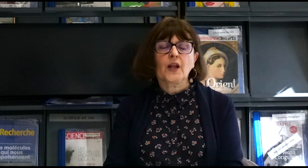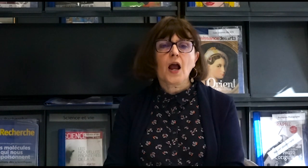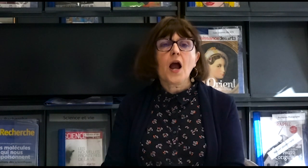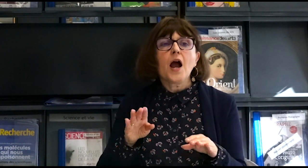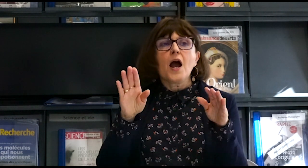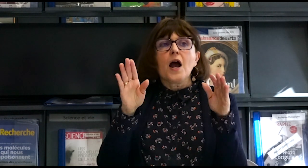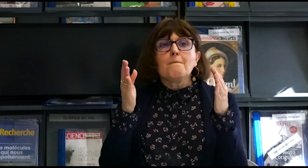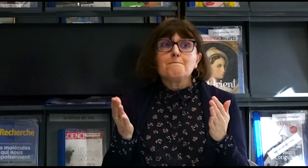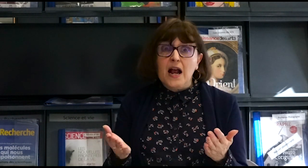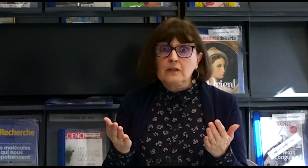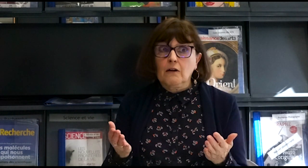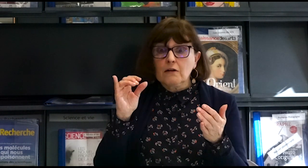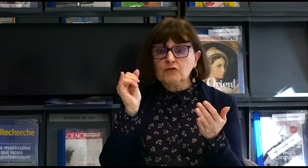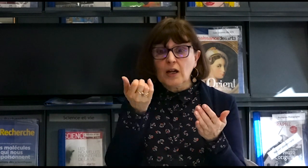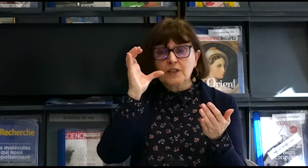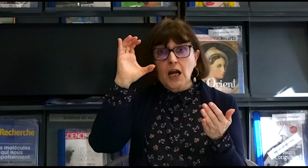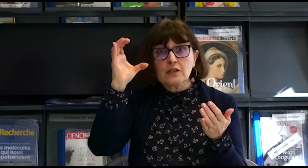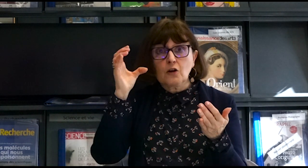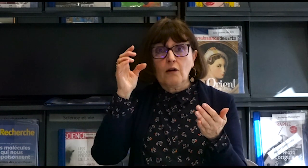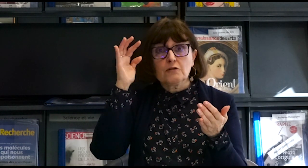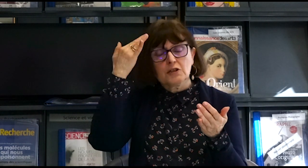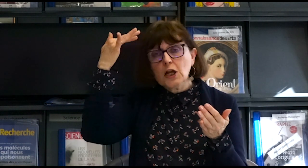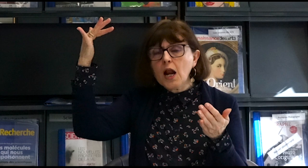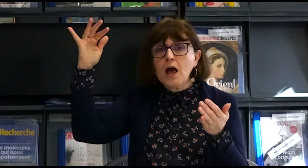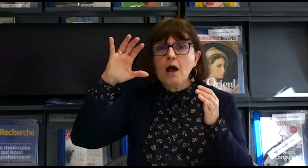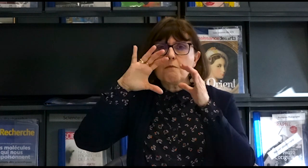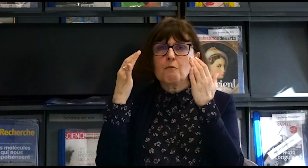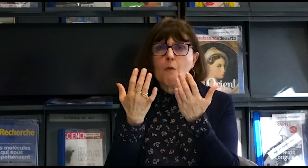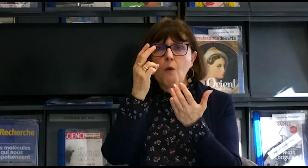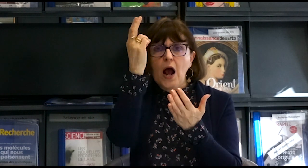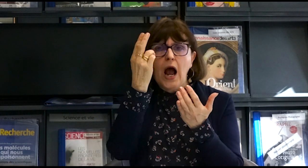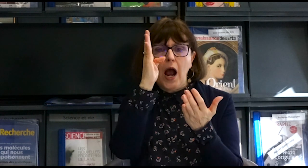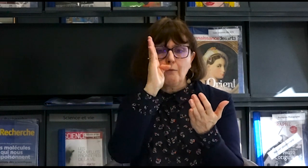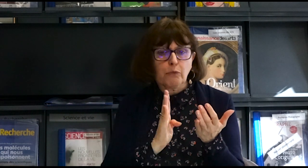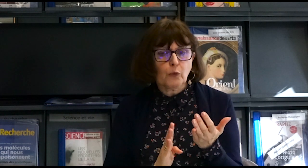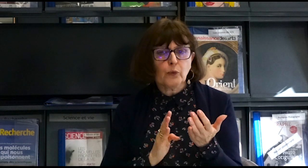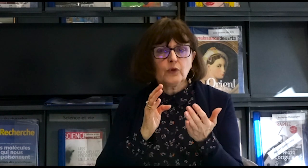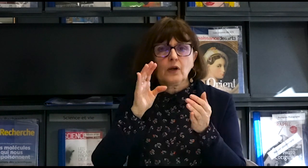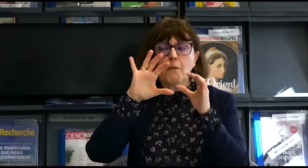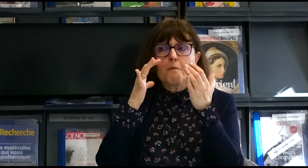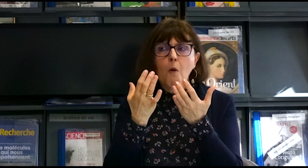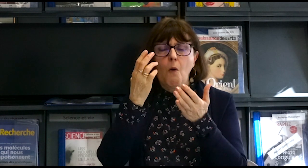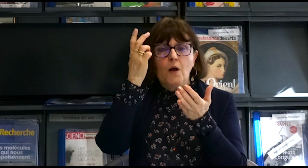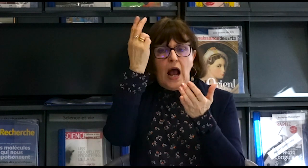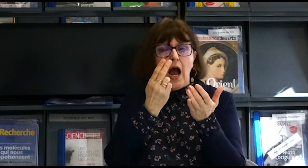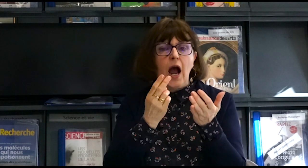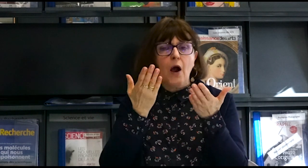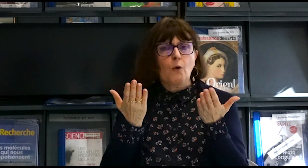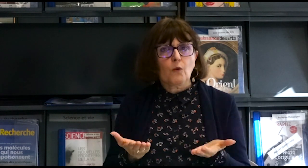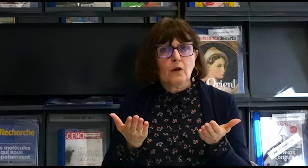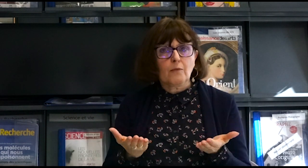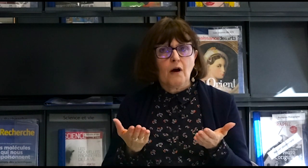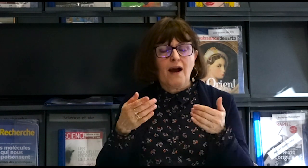Pour moi si James Castle était devenu célèbre dans le monde de l’art brut et contemporain,